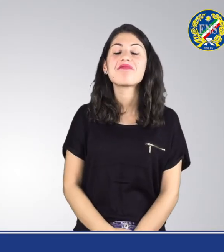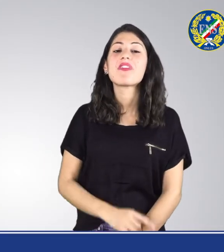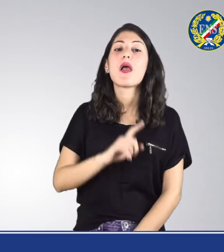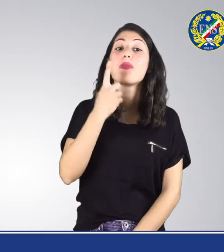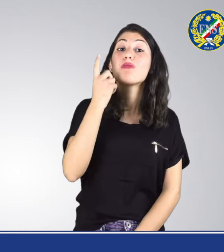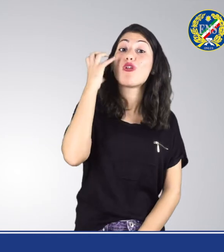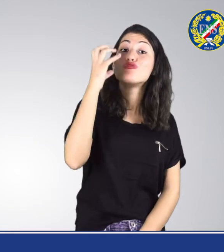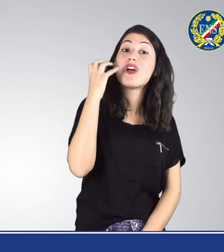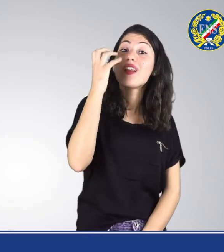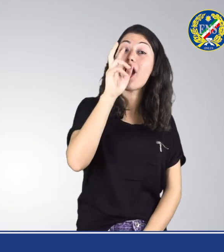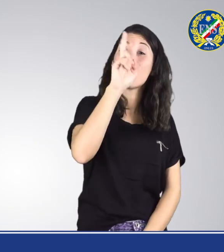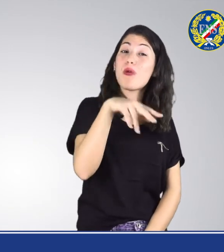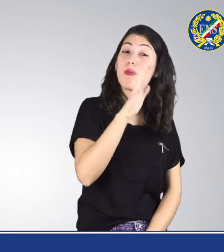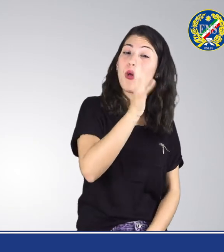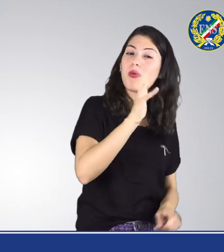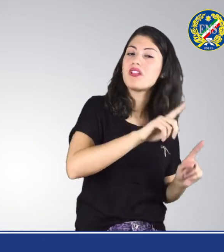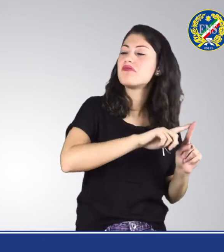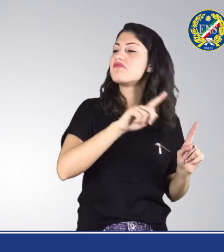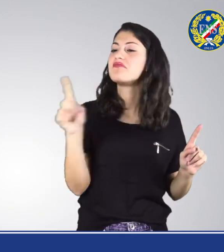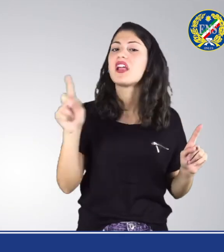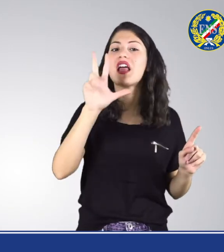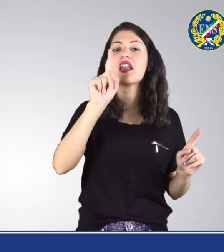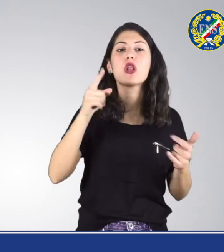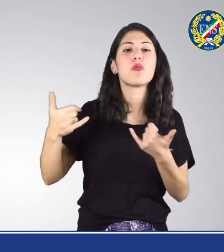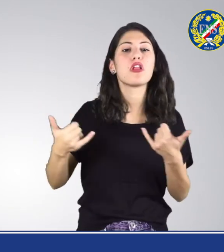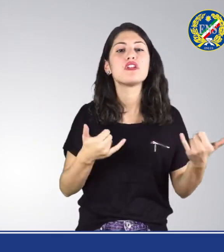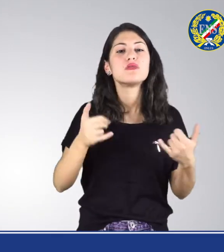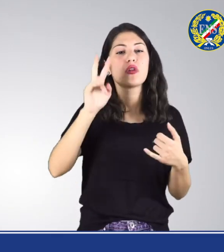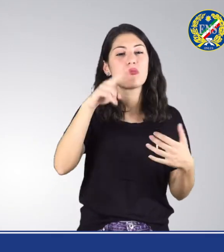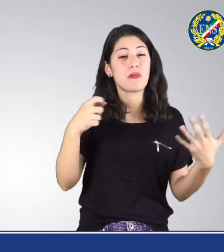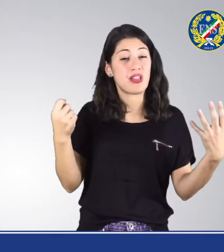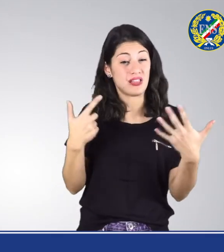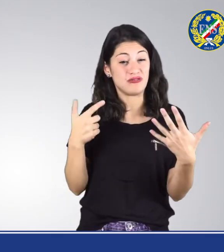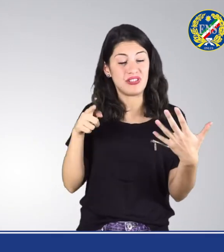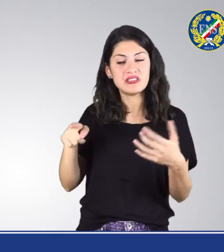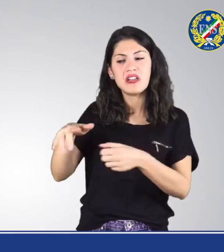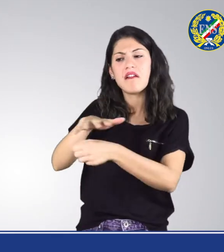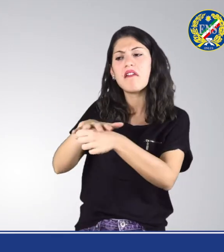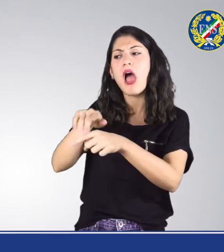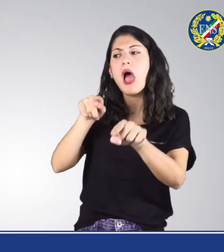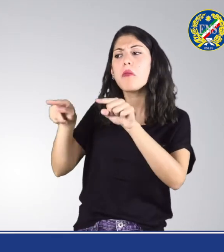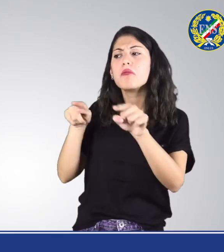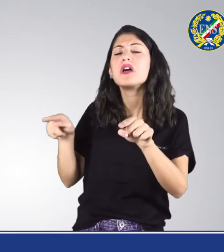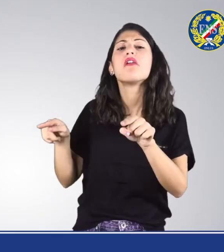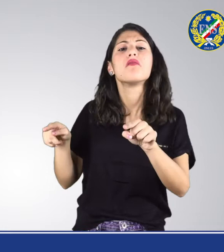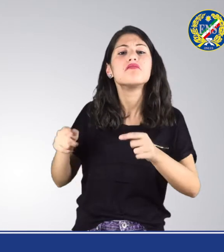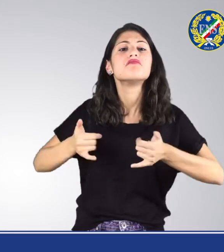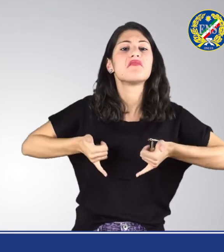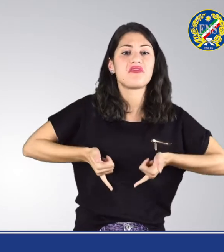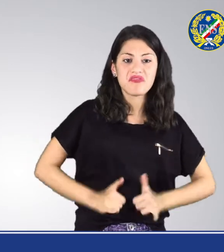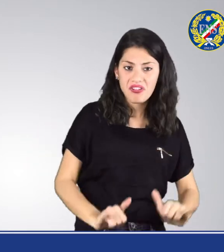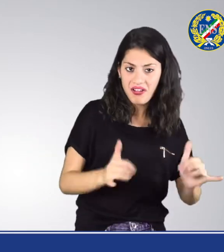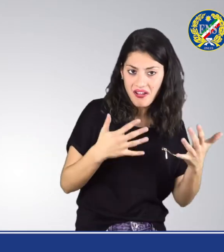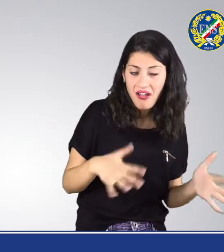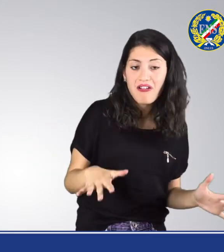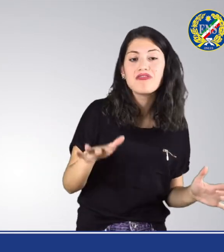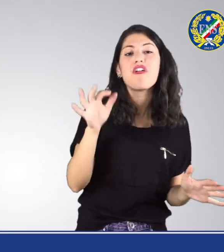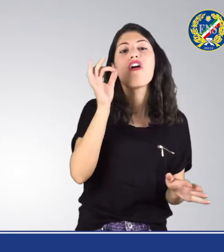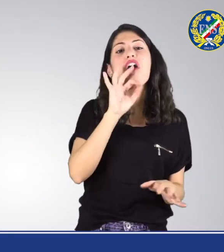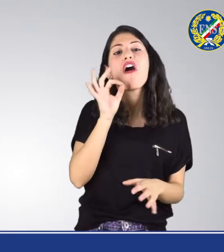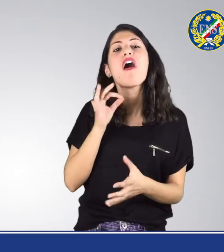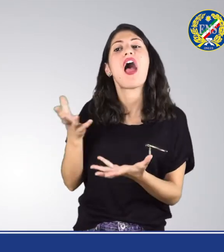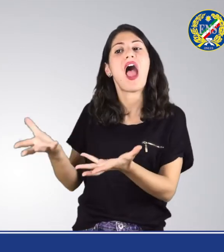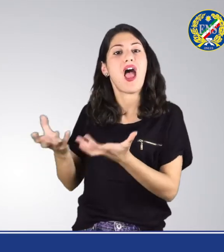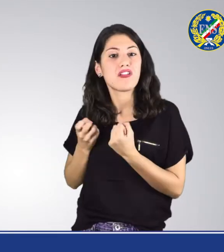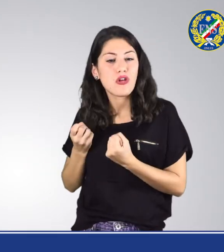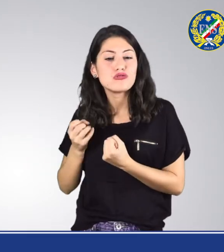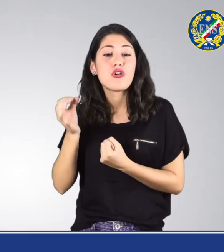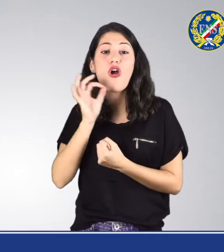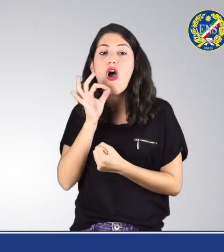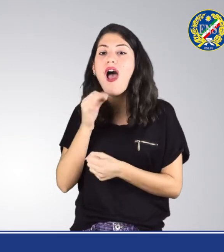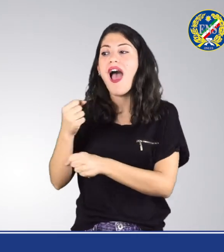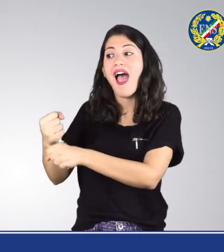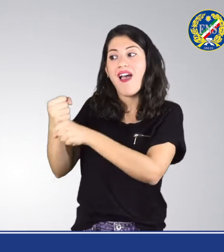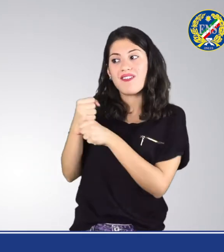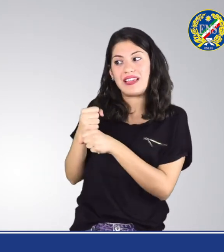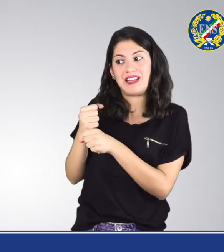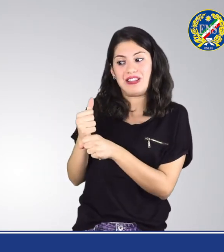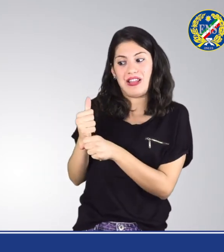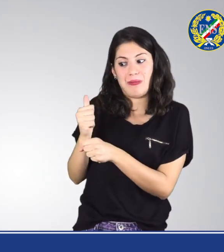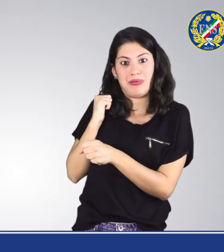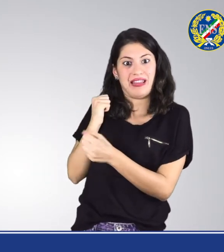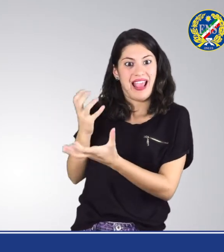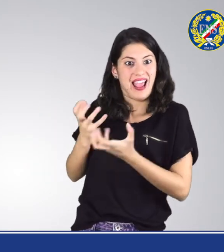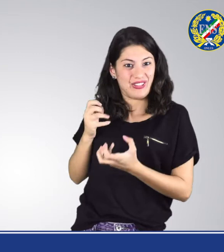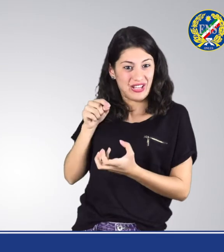Tra 1° gennaio 2015 e il 31 dicembre 2017 alle famiglie con un figlio nato, adottato o in affido preadottivo